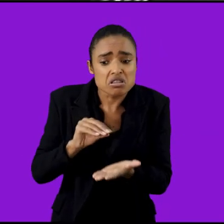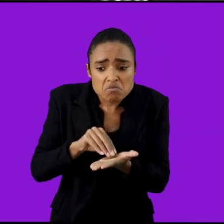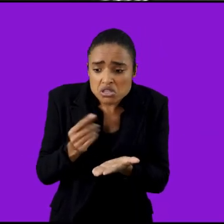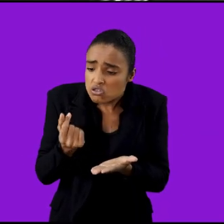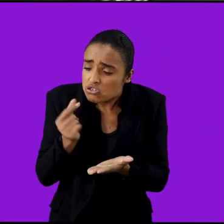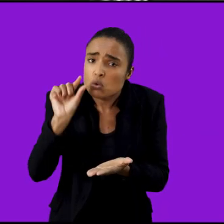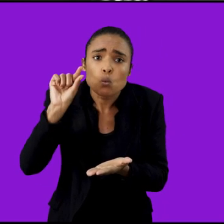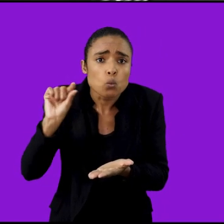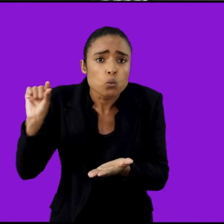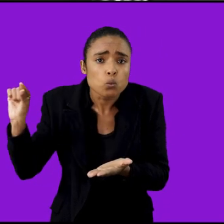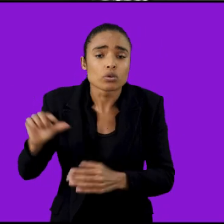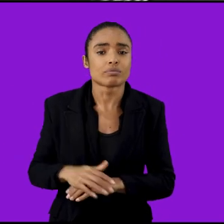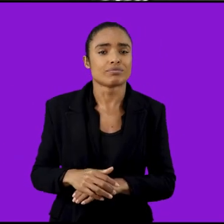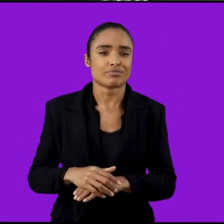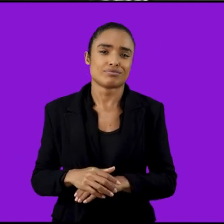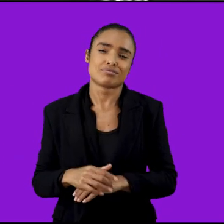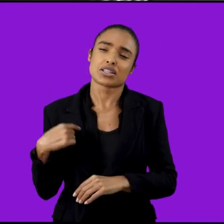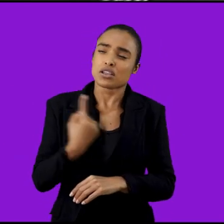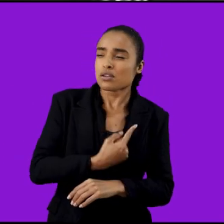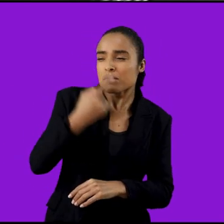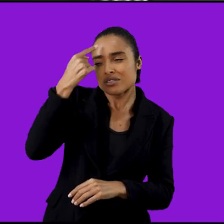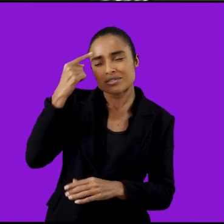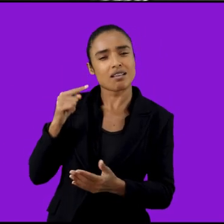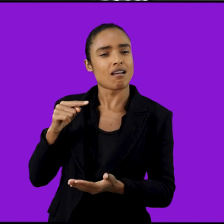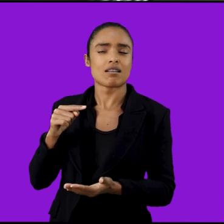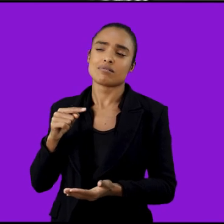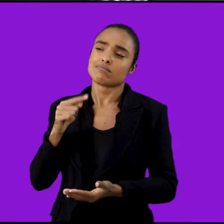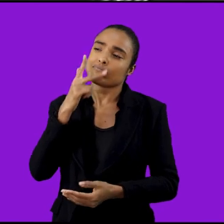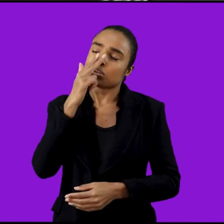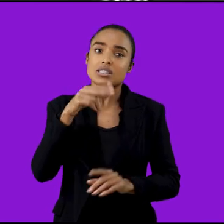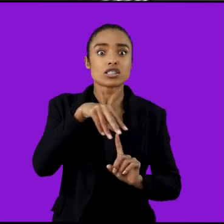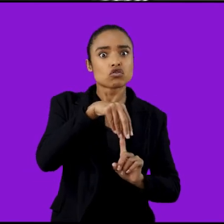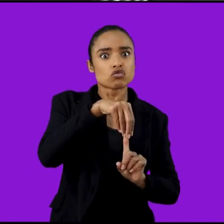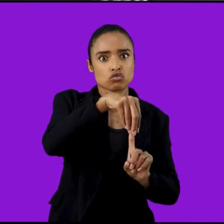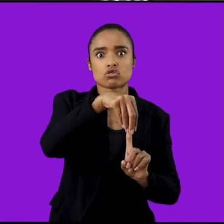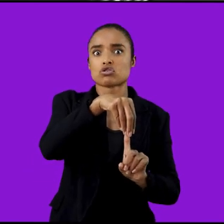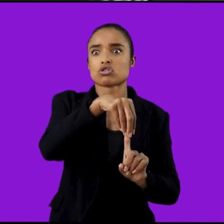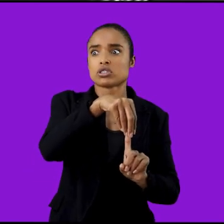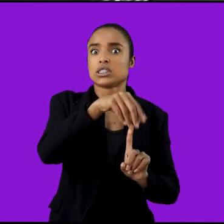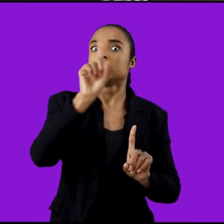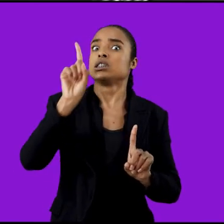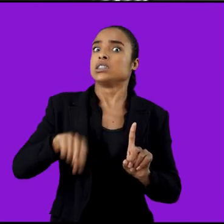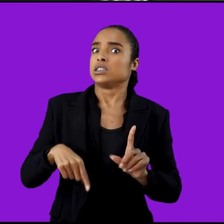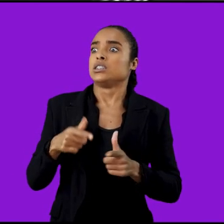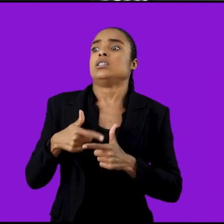É isso Acabou Acabou E essa posição de. Tem uma coisa também. É. De ser a chefe